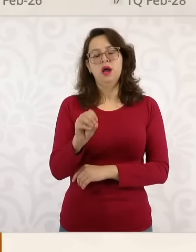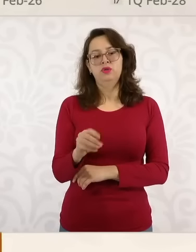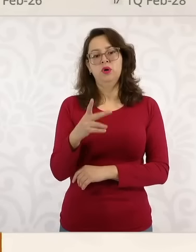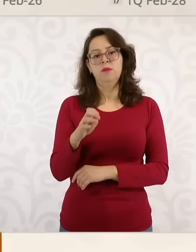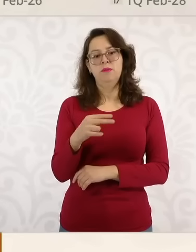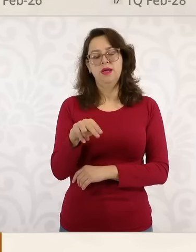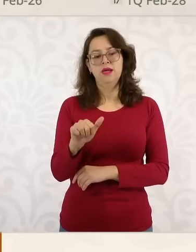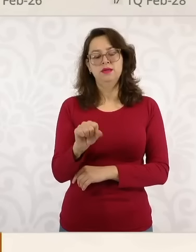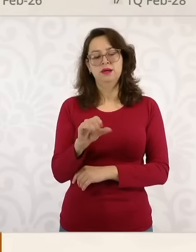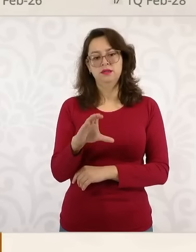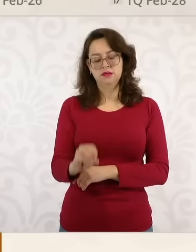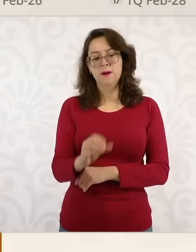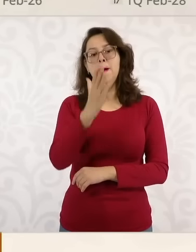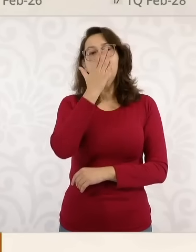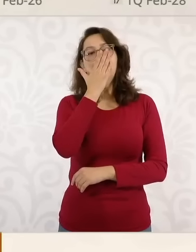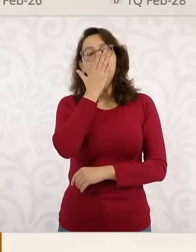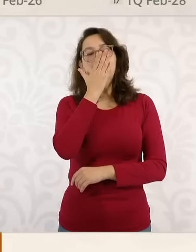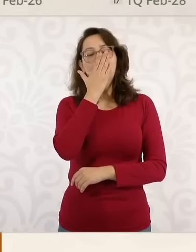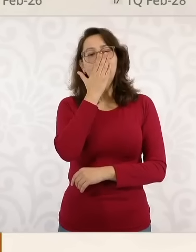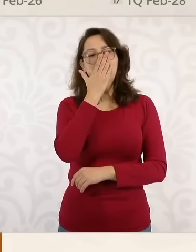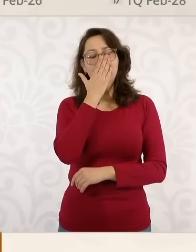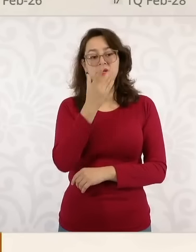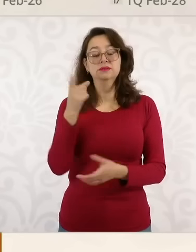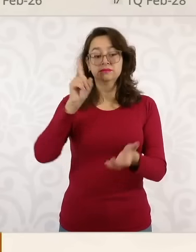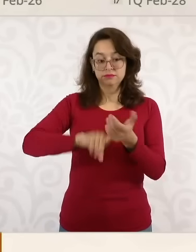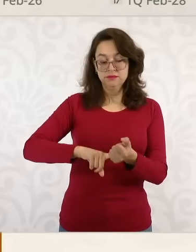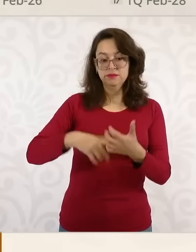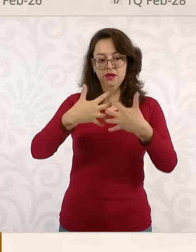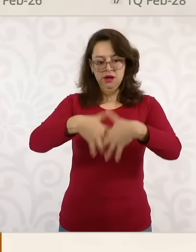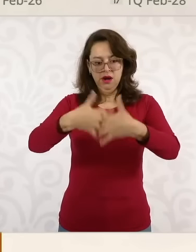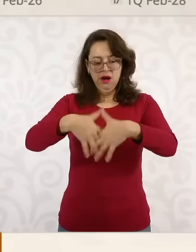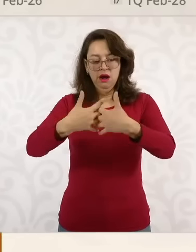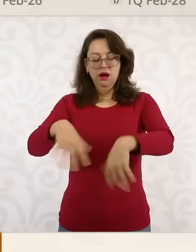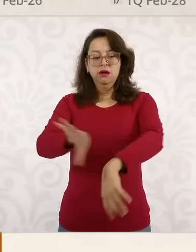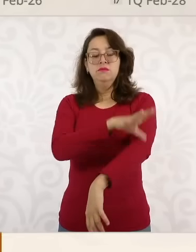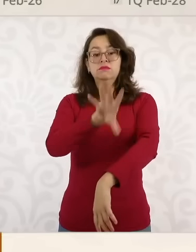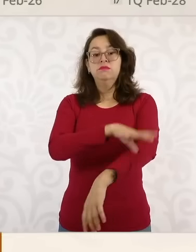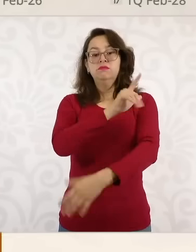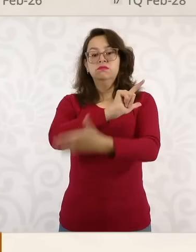Sonora. Es uno de los proyectos estratégicos de generación limpia de la CFE. Recordemos que